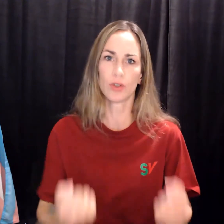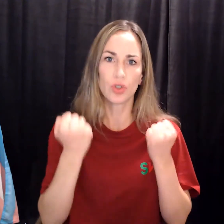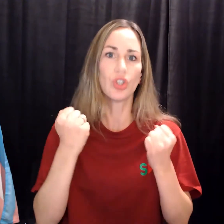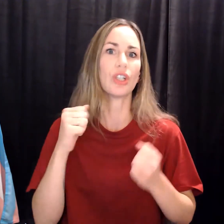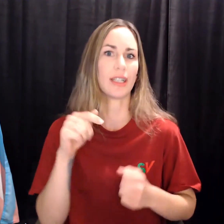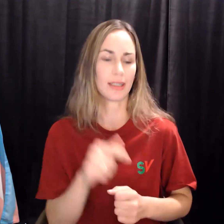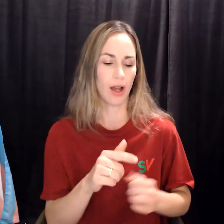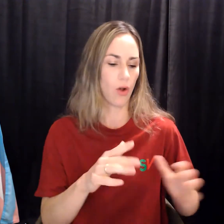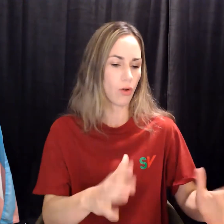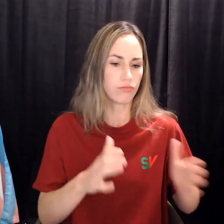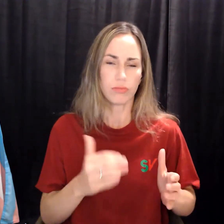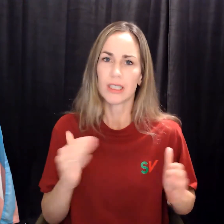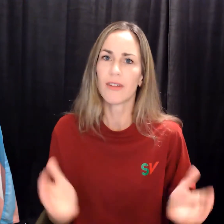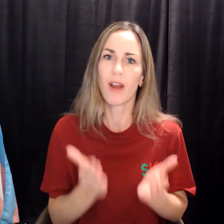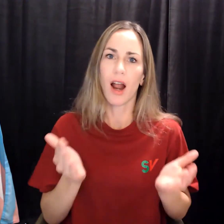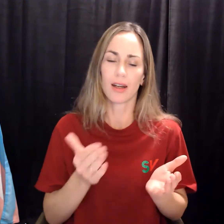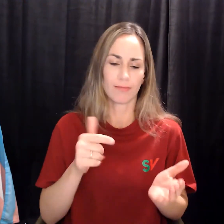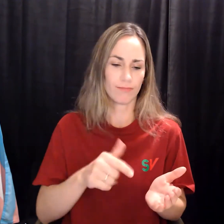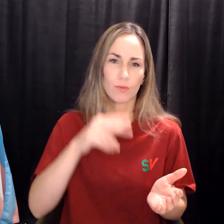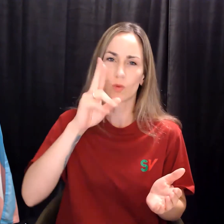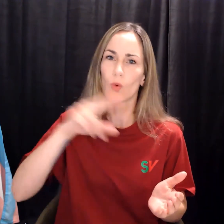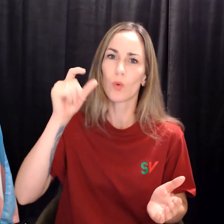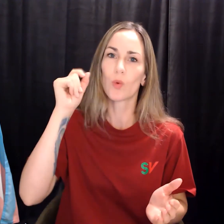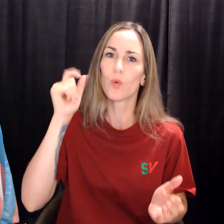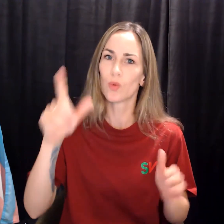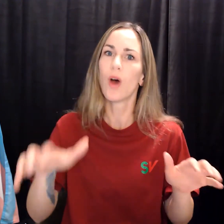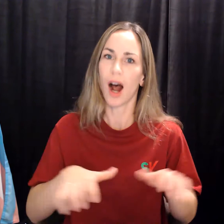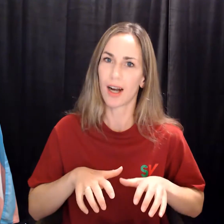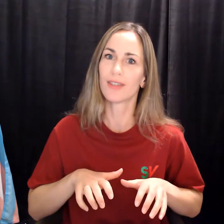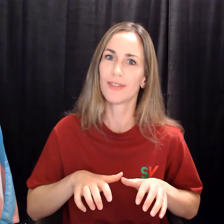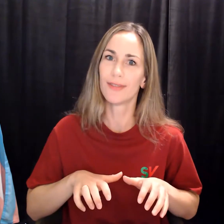og ivareta det som en del av den norske kulturarven.